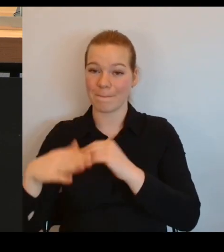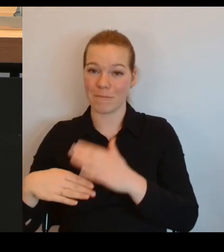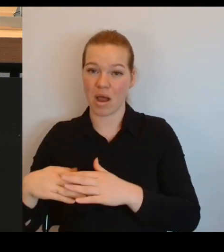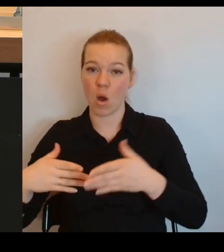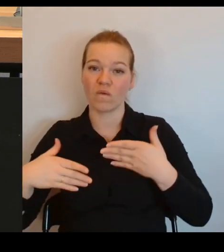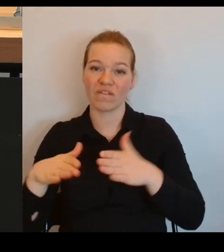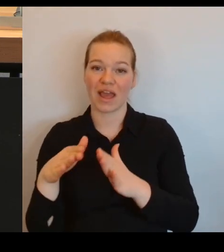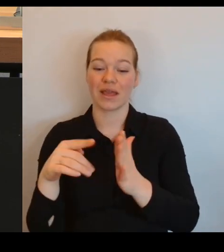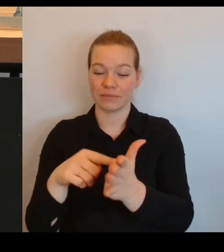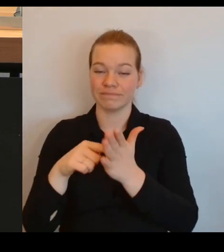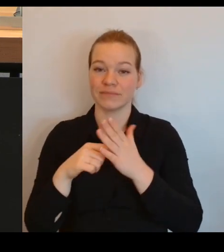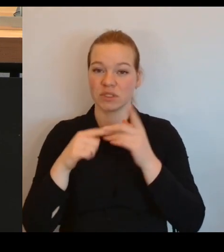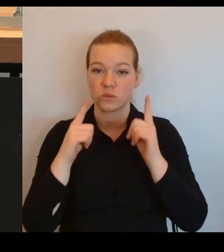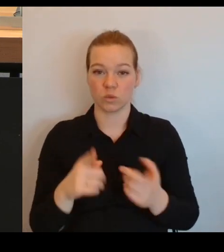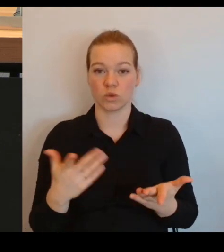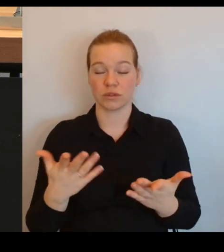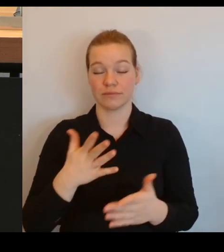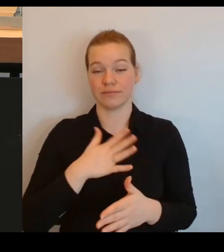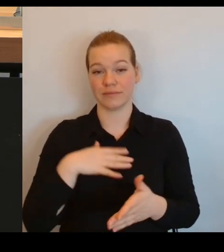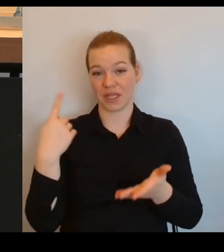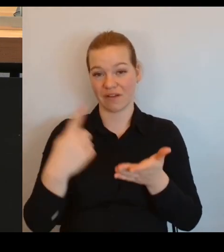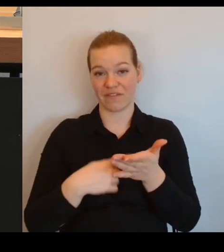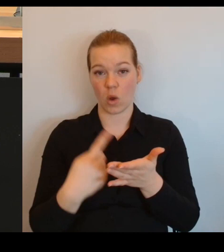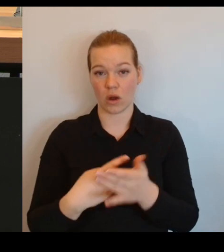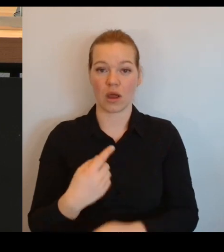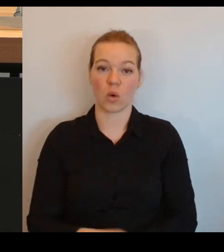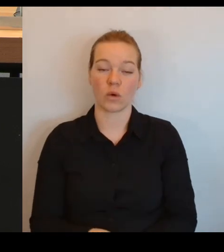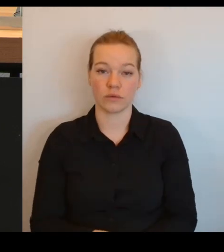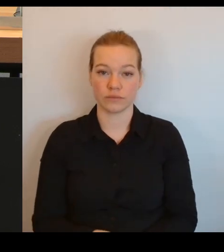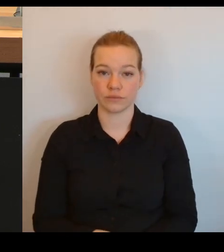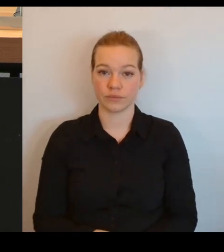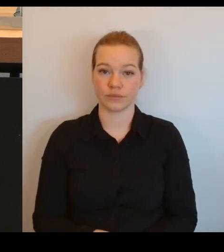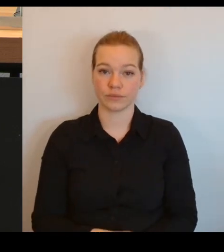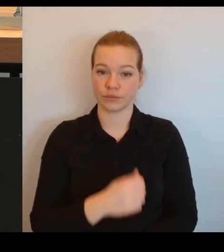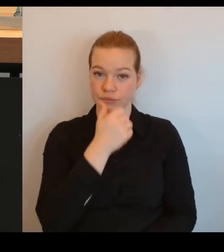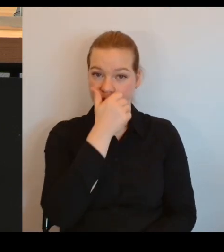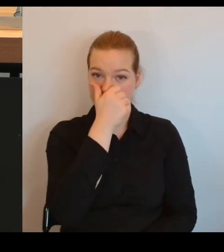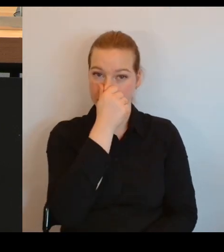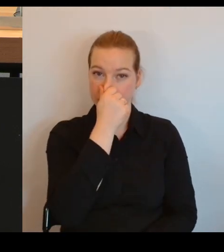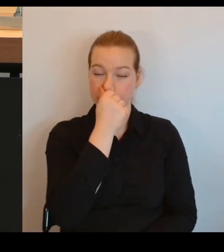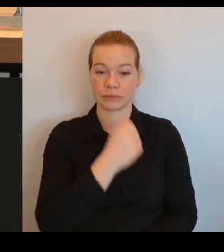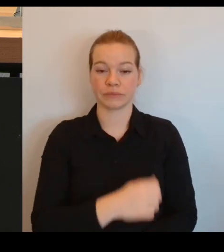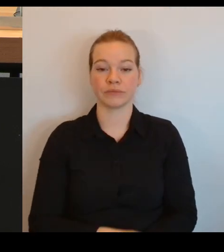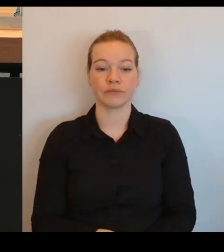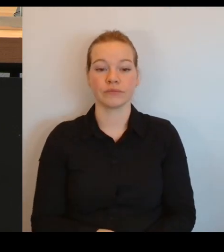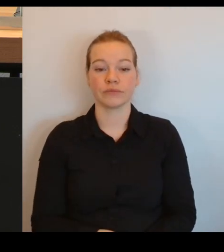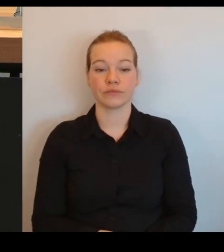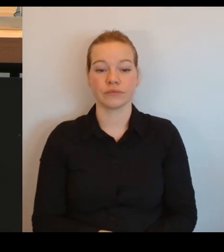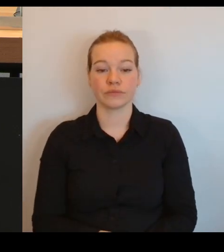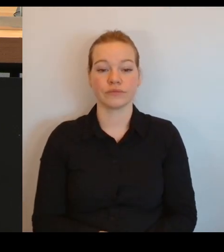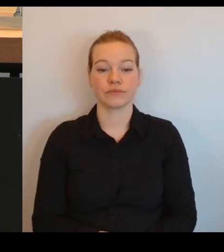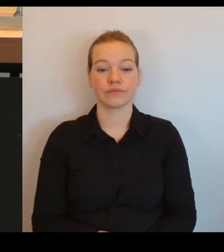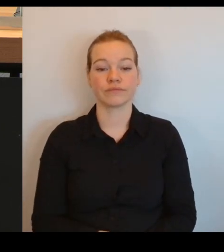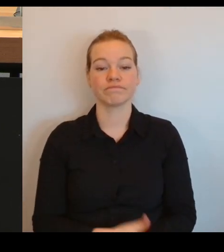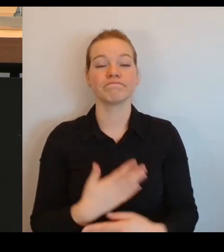Die Themen Sanierungen und Investitionen sind aber noch viel weitgehender. Das geplante Berliner Klimasondervermögen respektive Sonderschulden in Höhe von 10